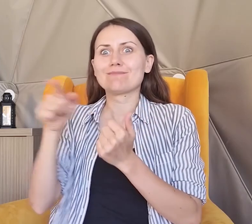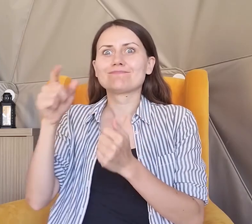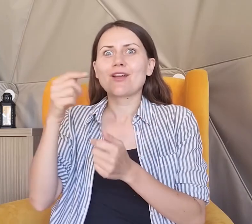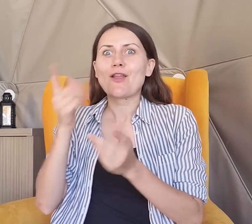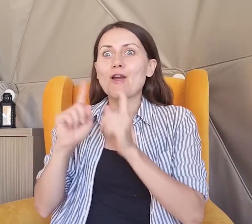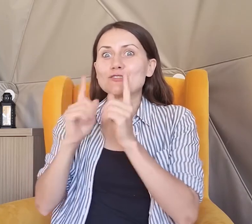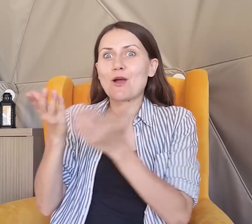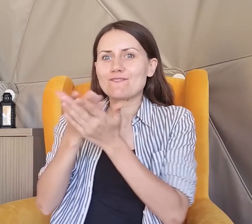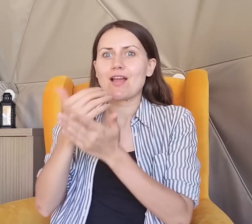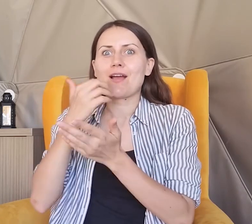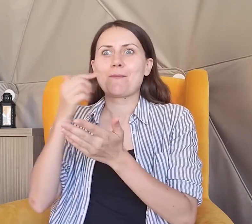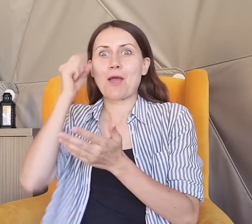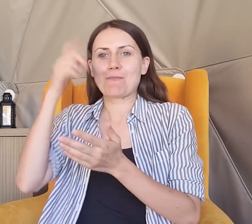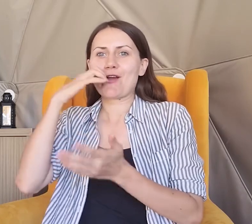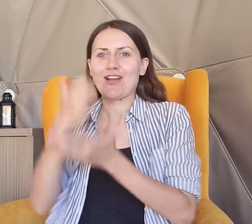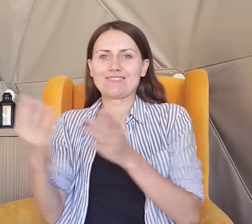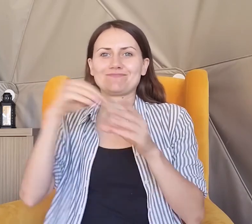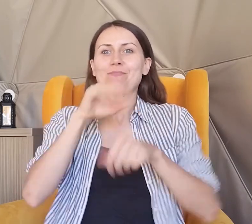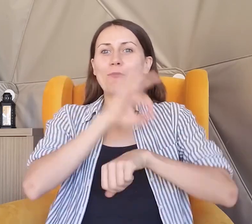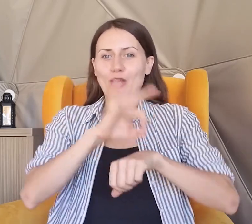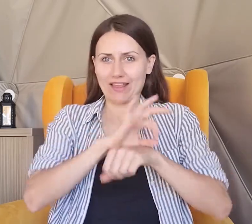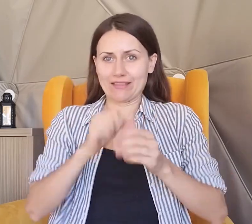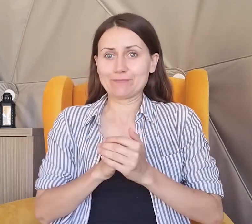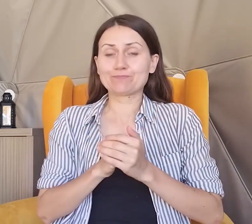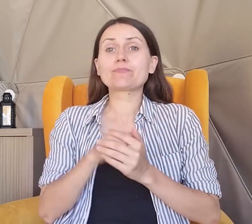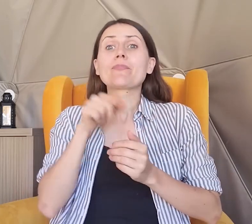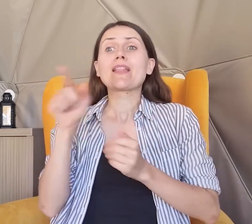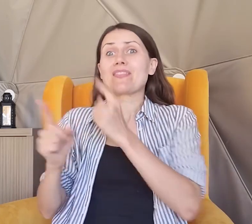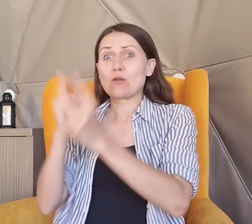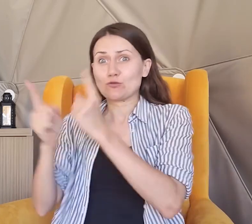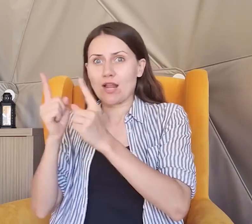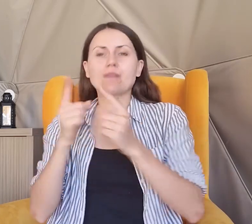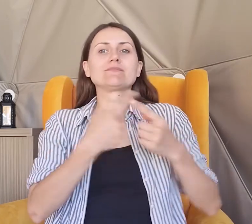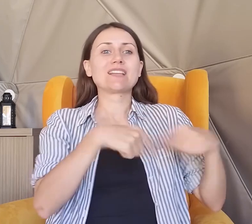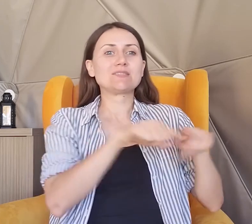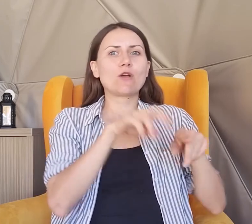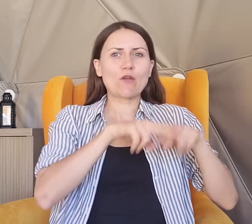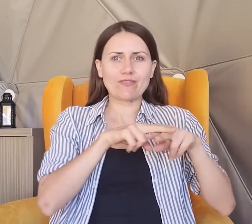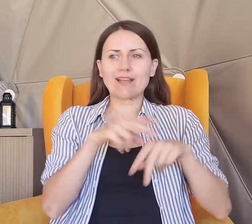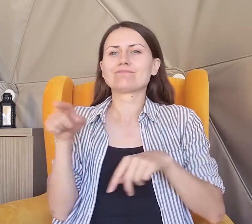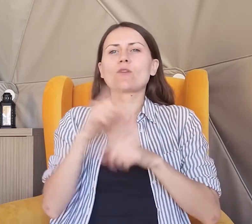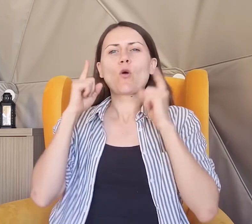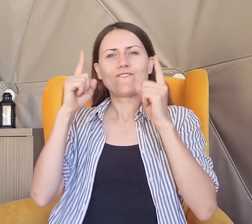Dlatego te pomysły zostały wykorzystane w projekcie. Nauczyciele oraz zespół Fundacji uważali, że